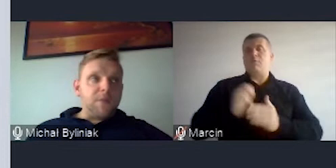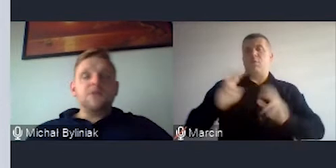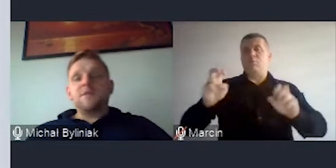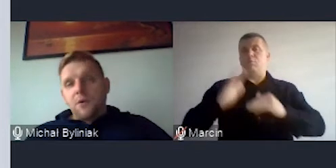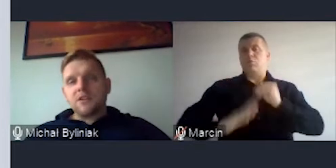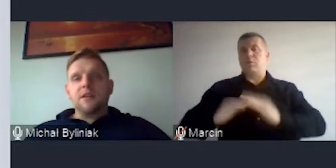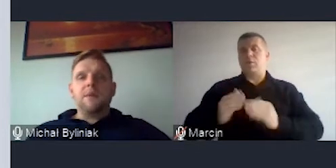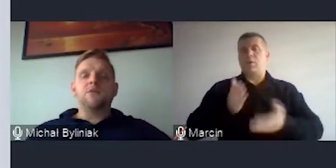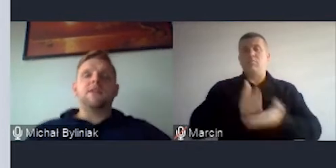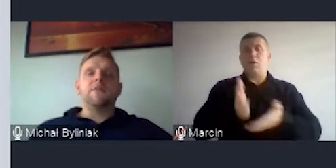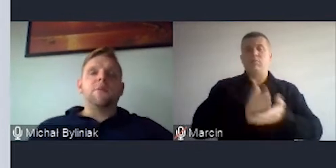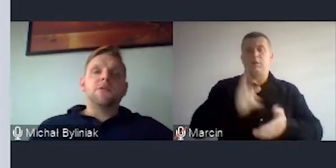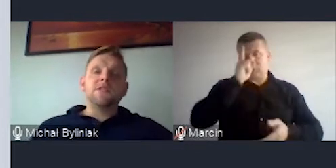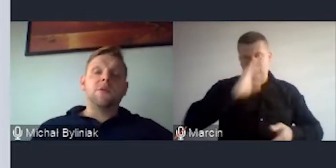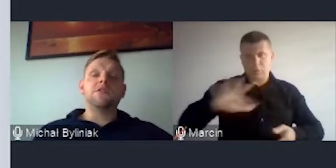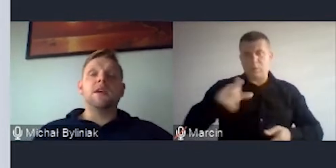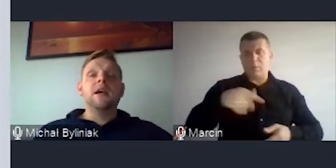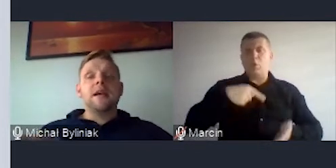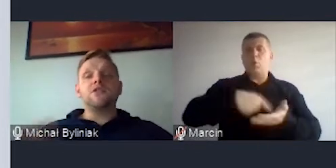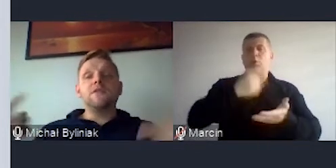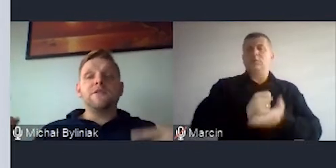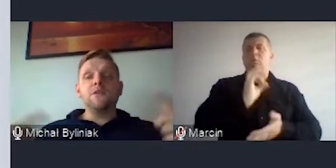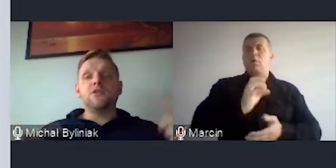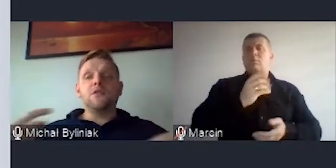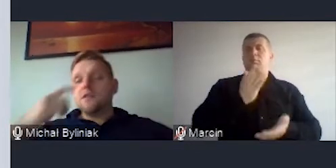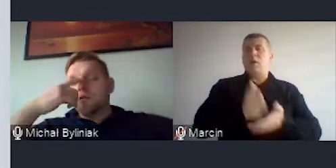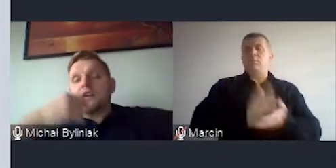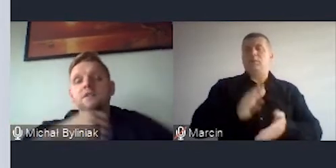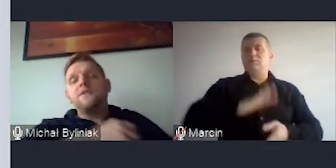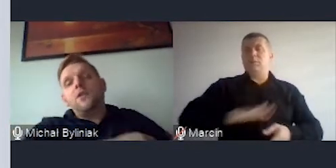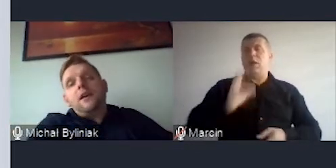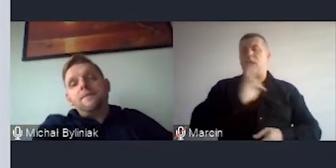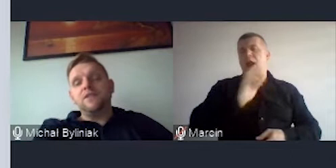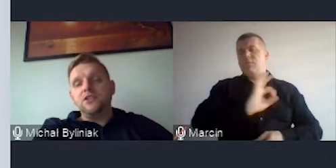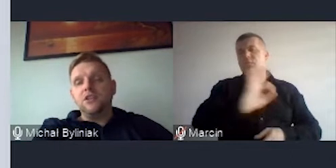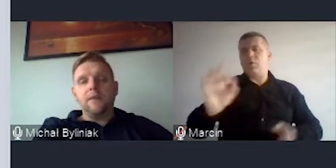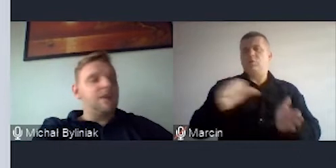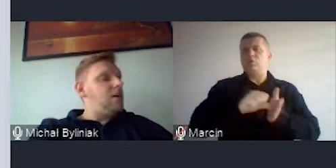W pomocy społecznej mamy ustawę o pomocy społecznej. Każdy w swoim środowisku, każdy w swojej dziedzinie,